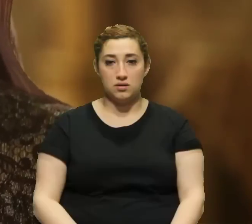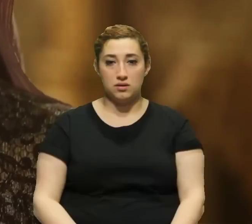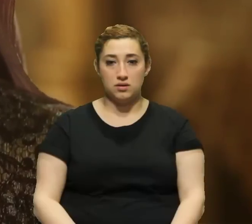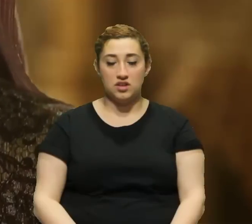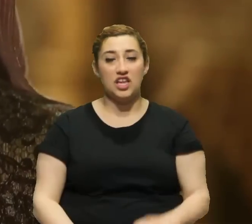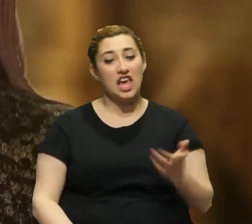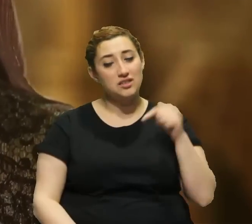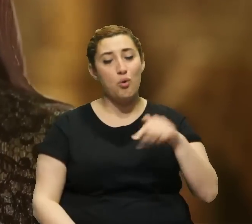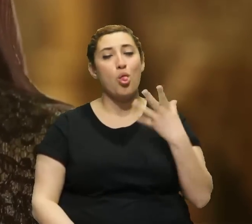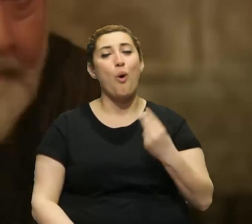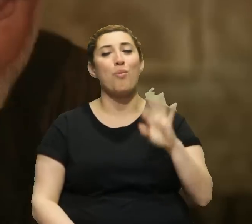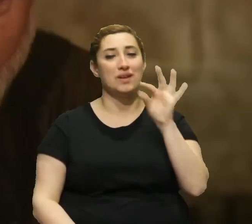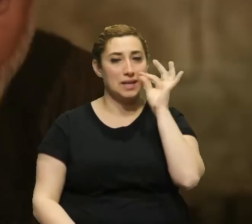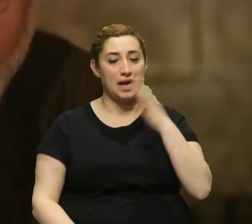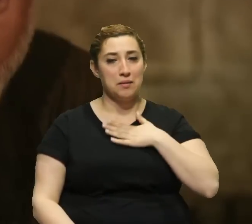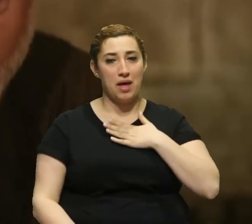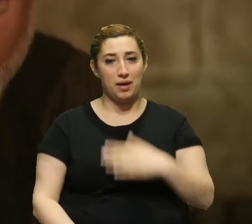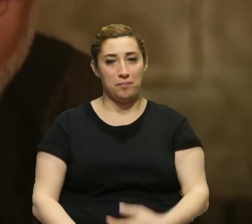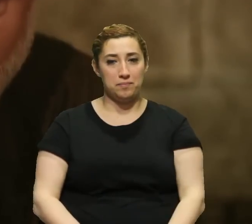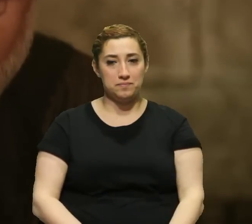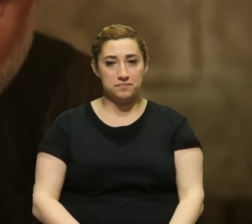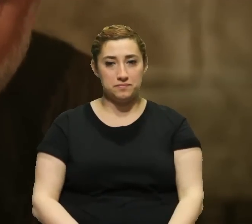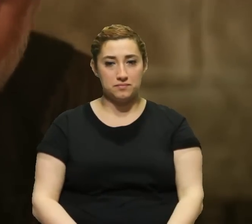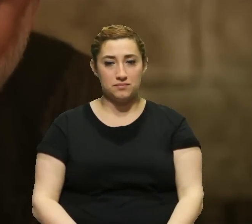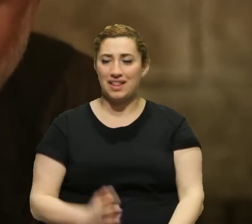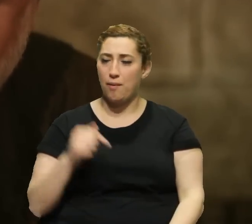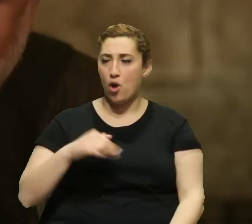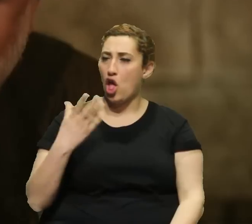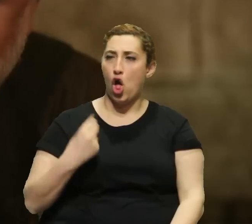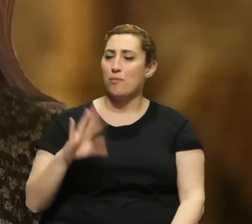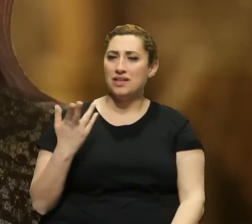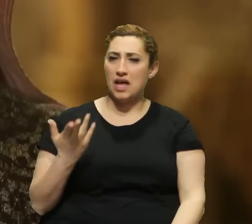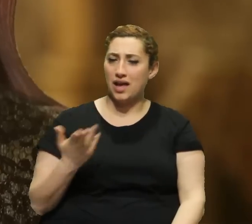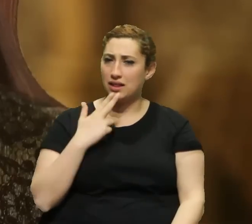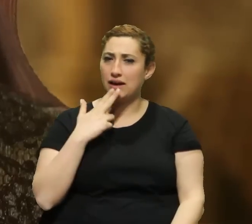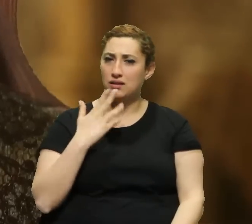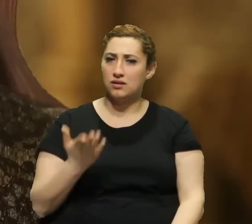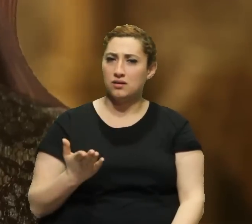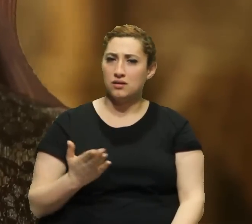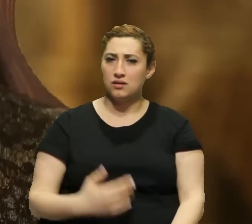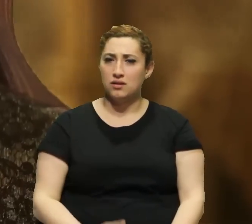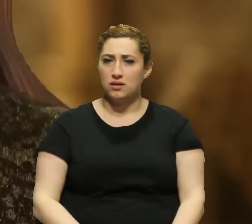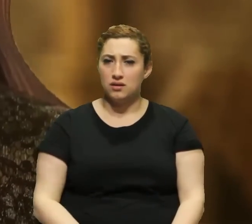Keşke böyle olmasaydı Bey’im. Ne böyle olmayaydı Hatun?